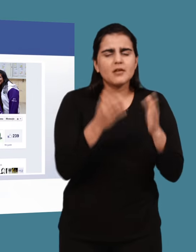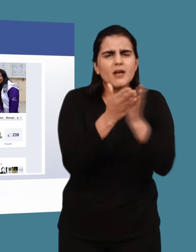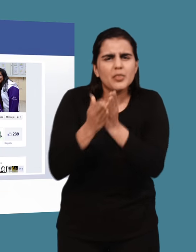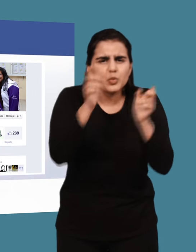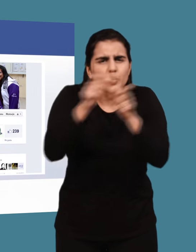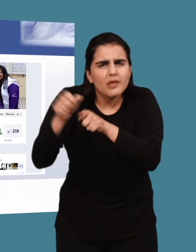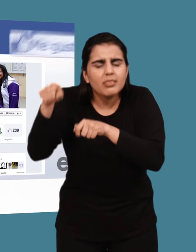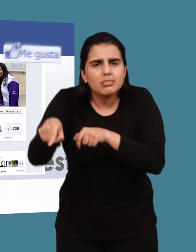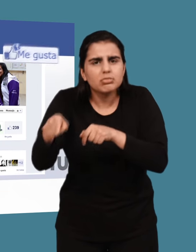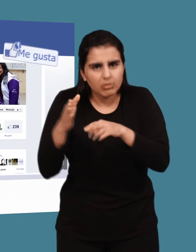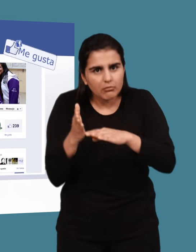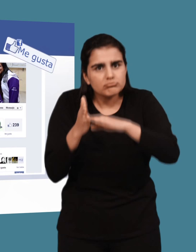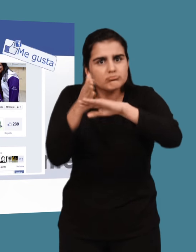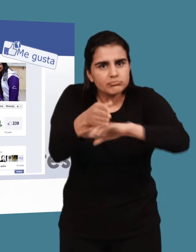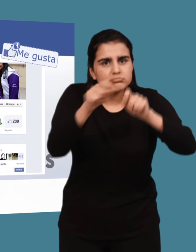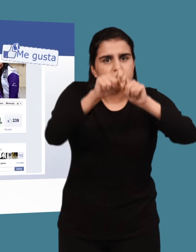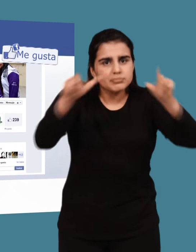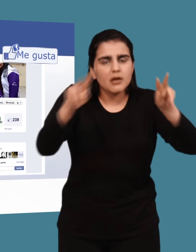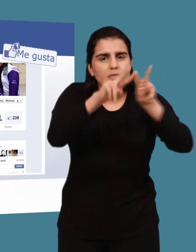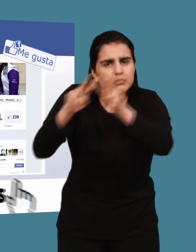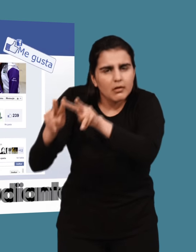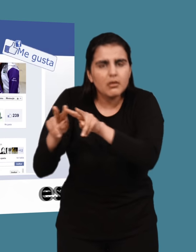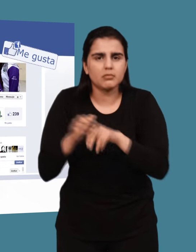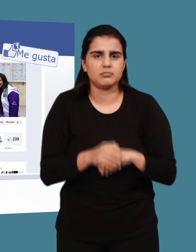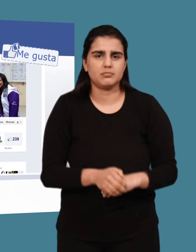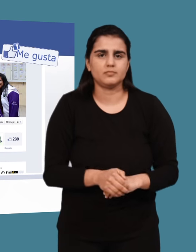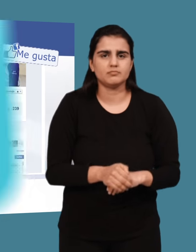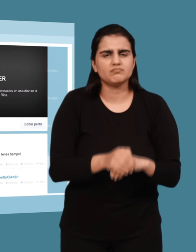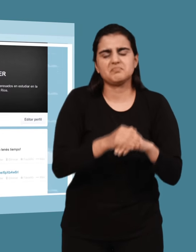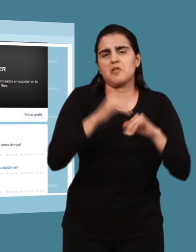Los estudiantes tienen su lugar en la red. A un solo clic de tu Universidad.